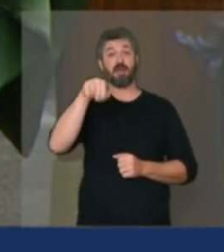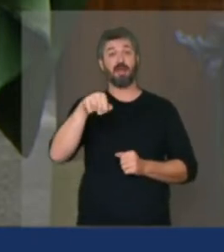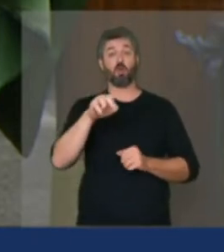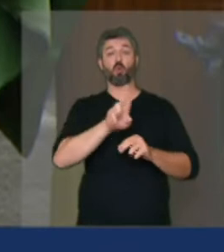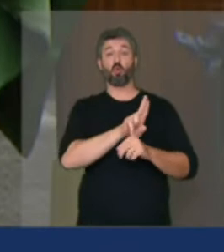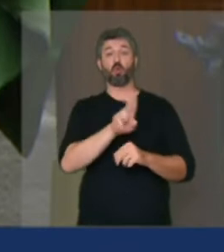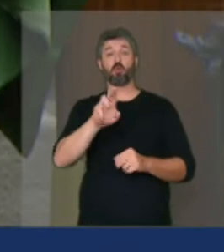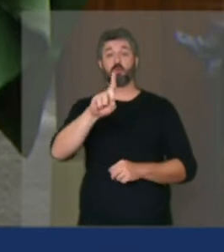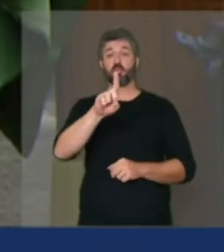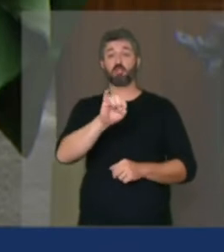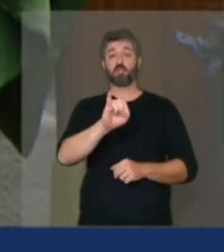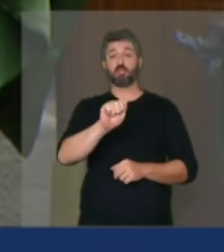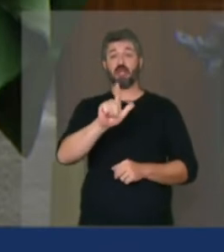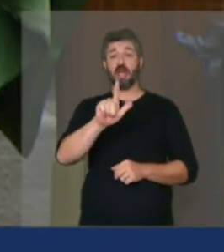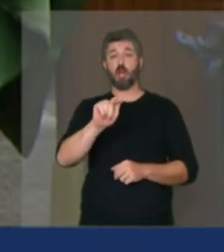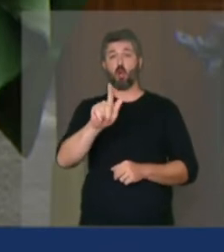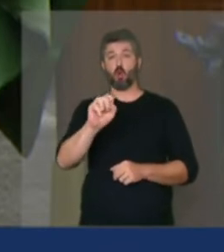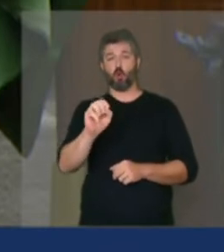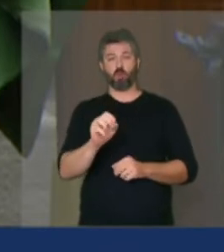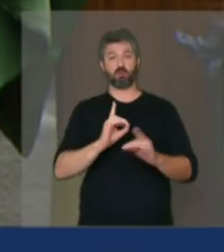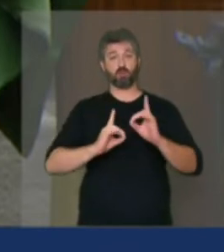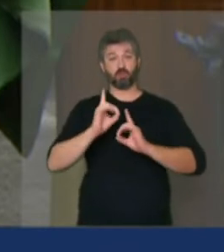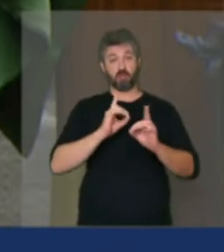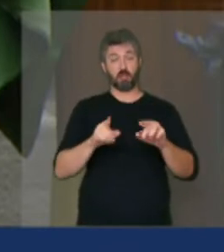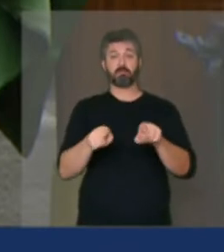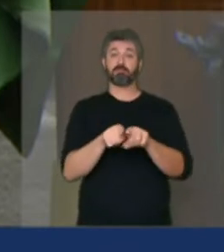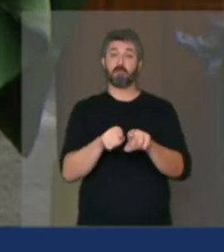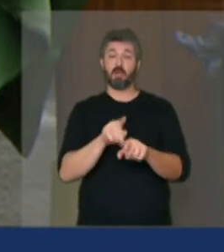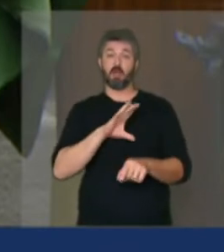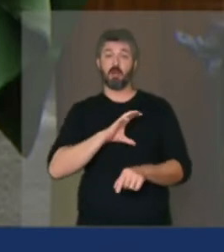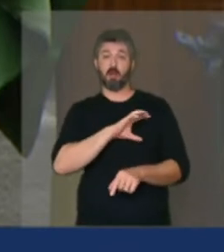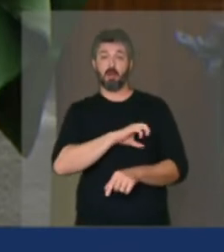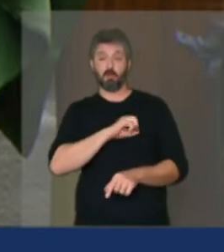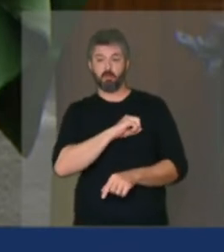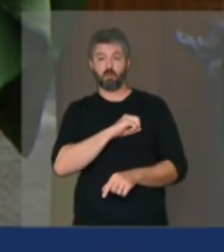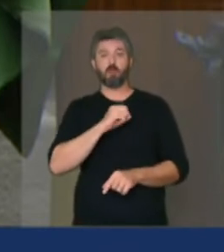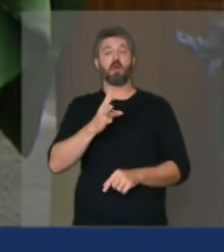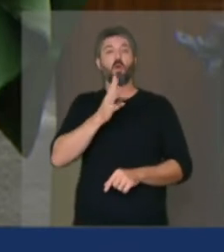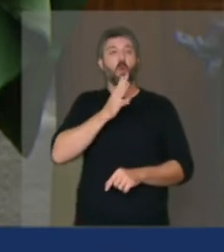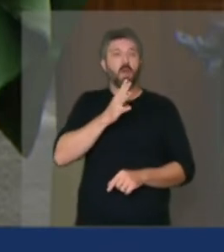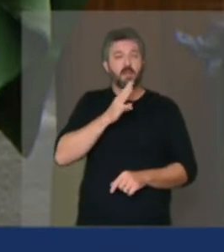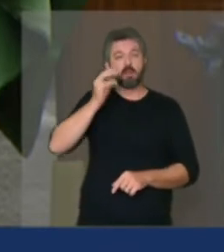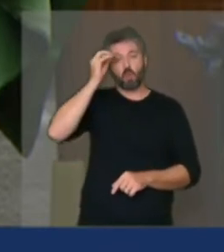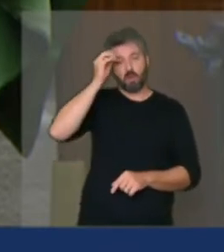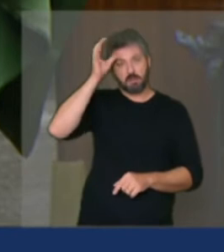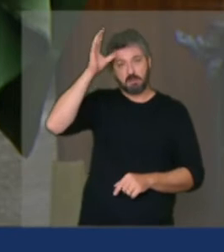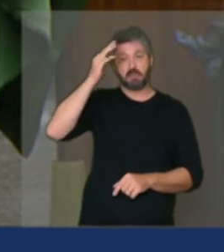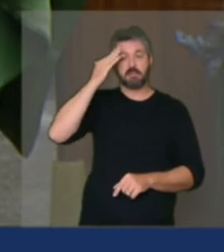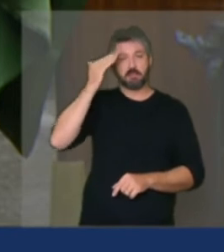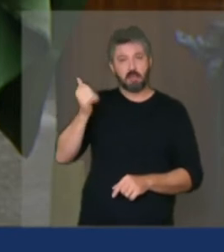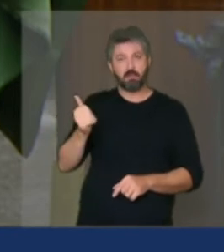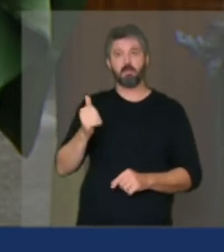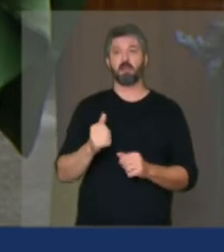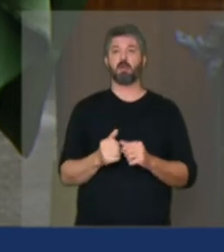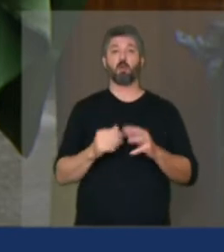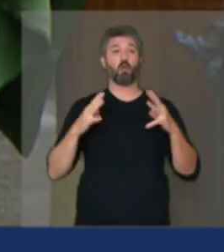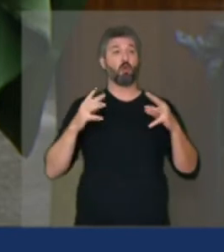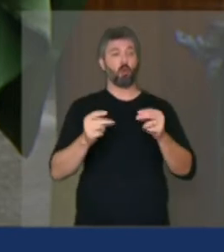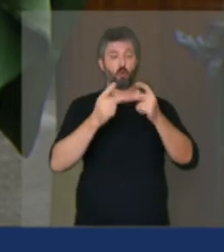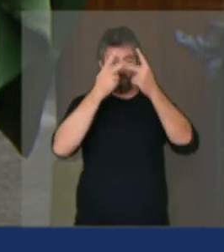É O DIÁLOGO, É O AMOR, É O ETERNO CONHECIMENTO DE SABER QUE TODOS OS SERES HUMANOS SÃO DIFERENTES EM TODAS AS